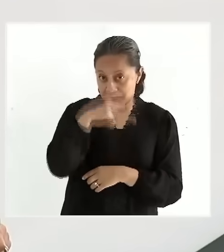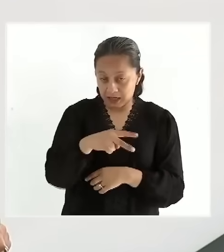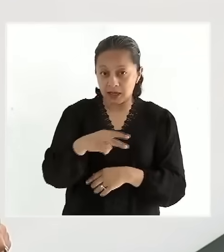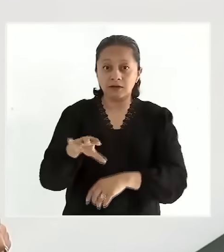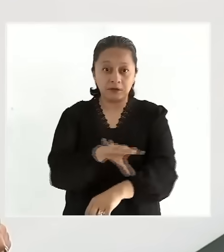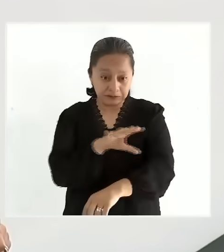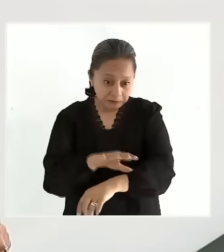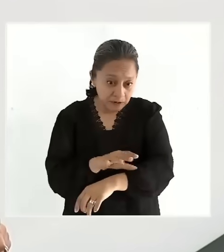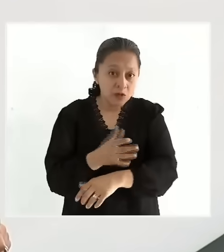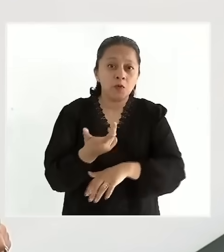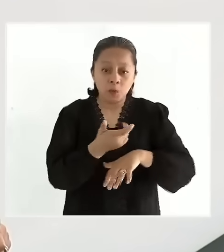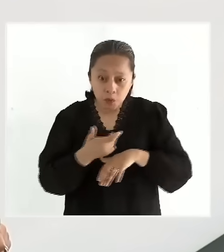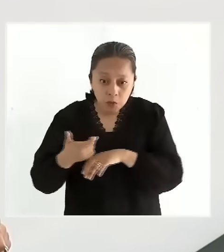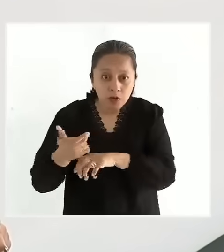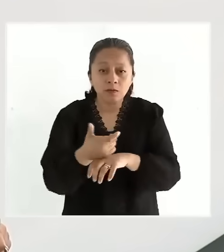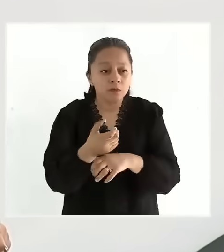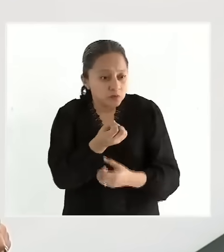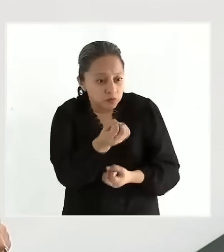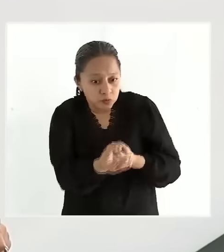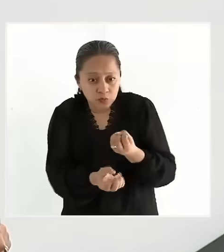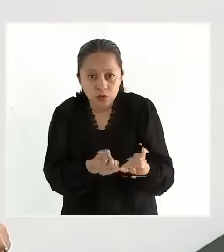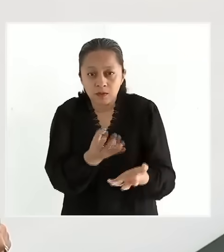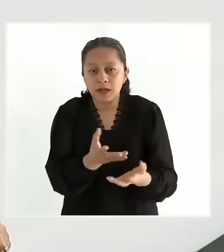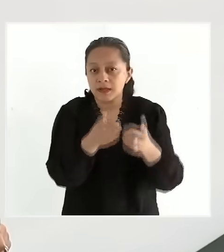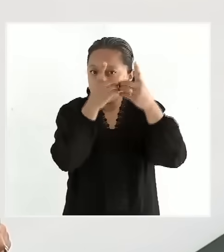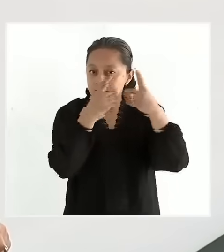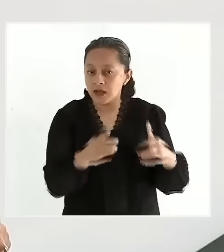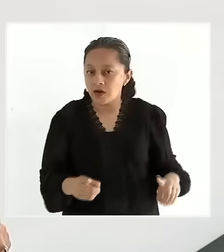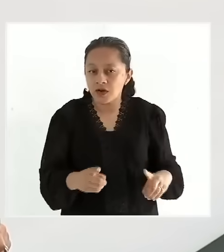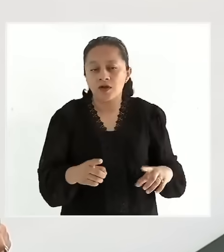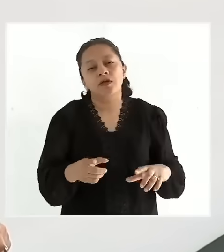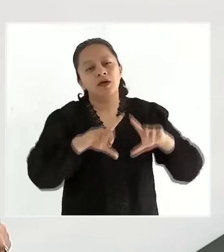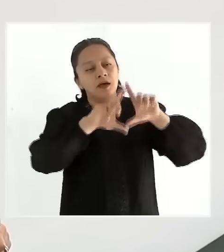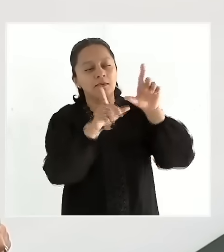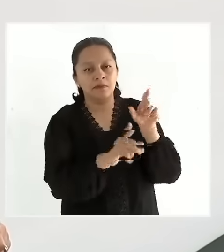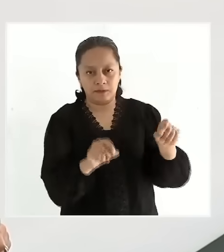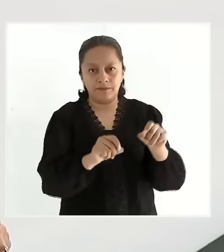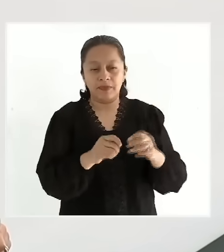asequible para el desarrollo del país y bienestar del pueblo de México. Y esta visión